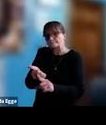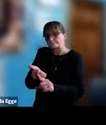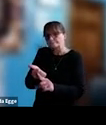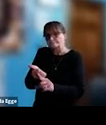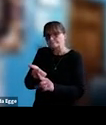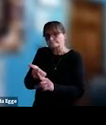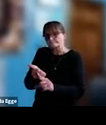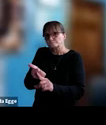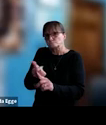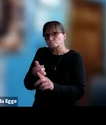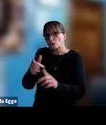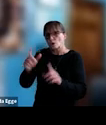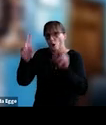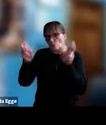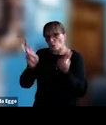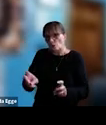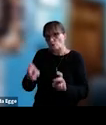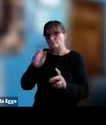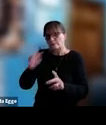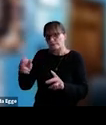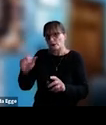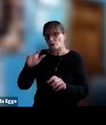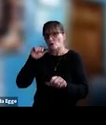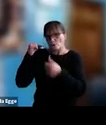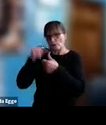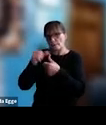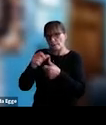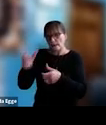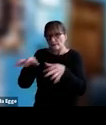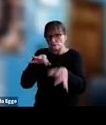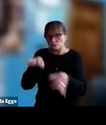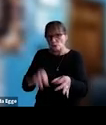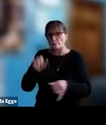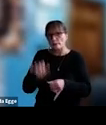y su recuerdo de los hechos y describirlo en esta sección